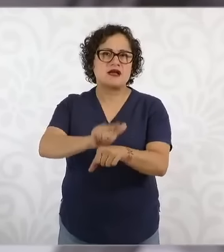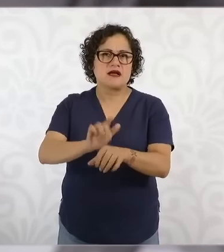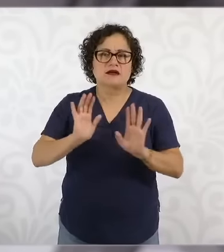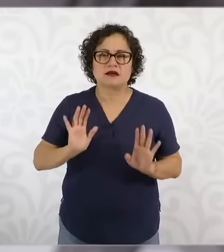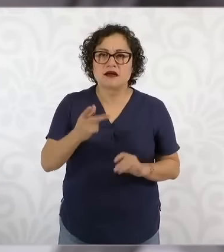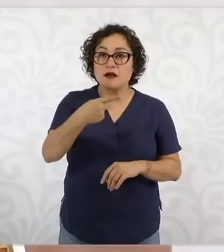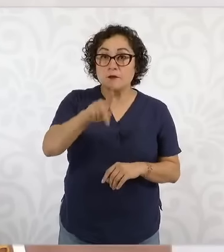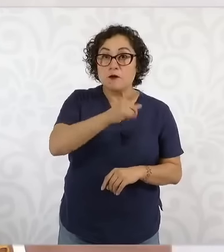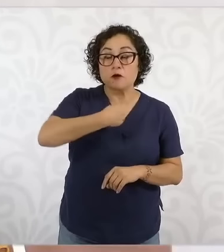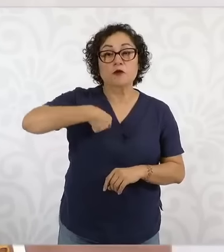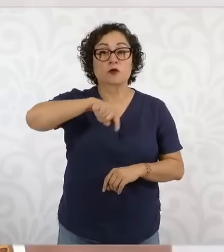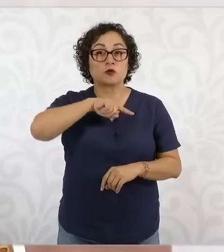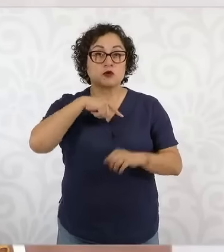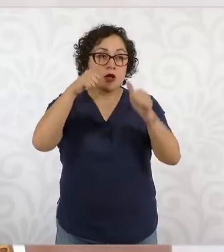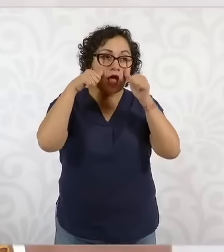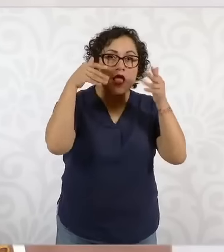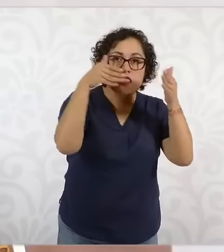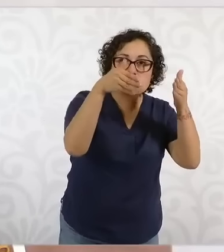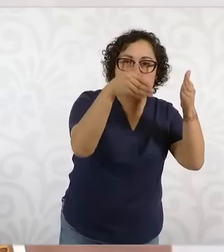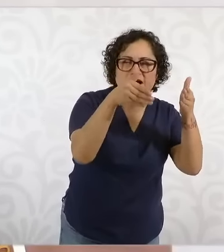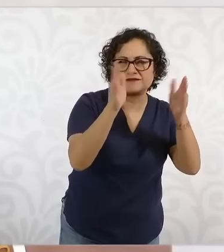no vamos a estar dedicando tiempo a eso, mejor se lo dedicamos al pueblo.